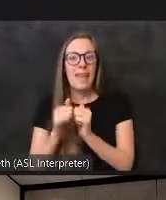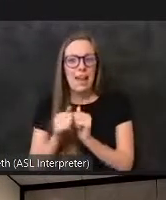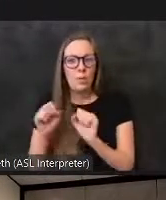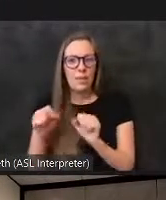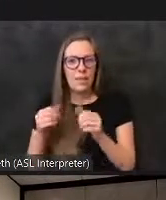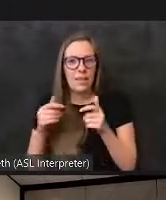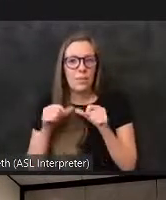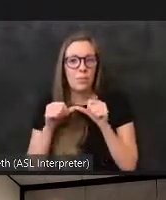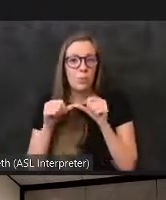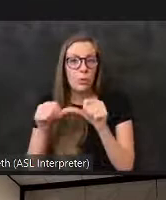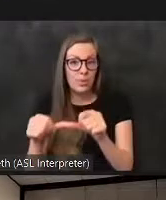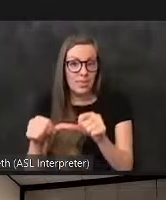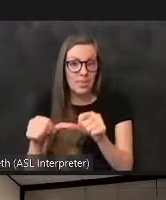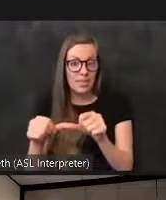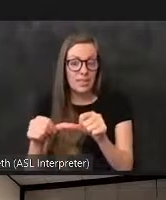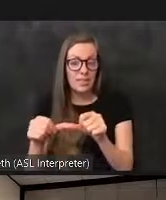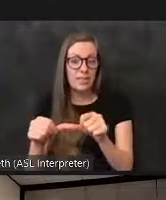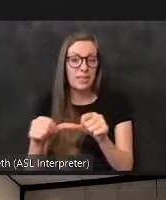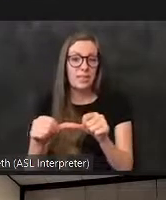Podrán proceder.